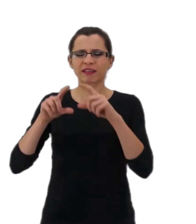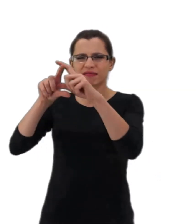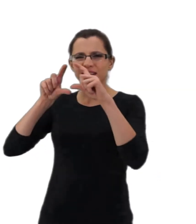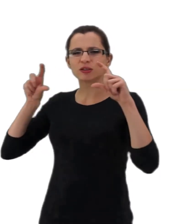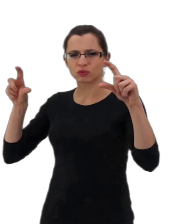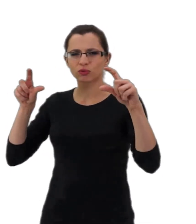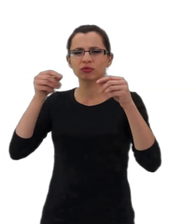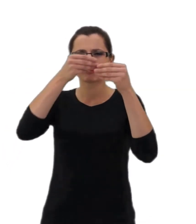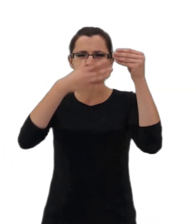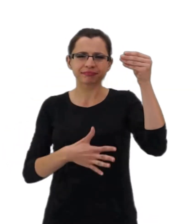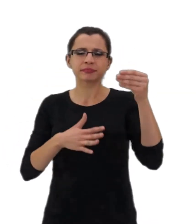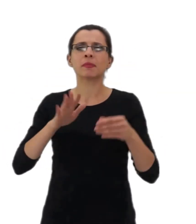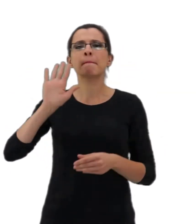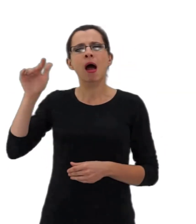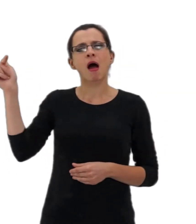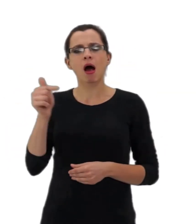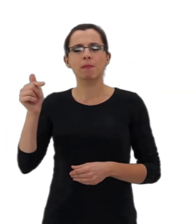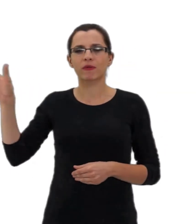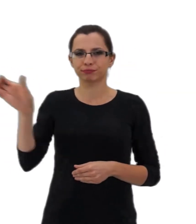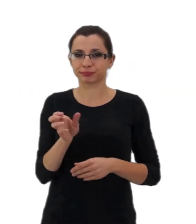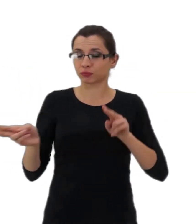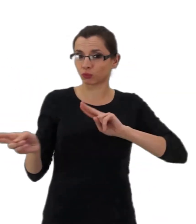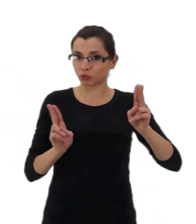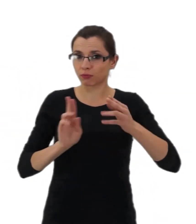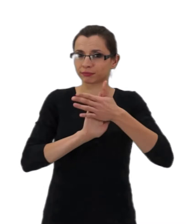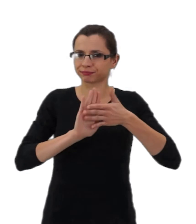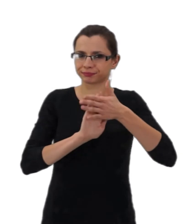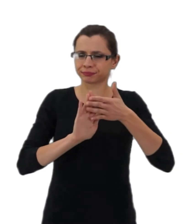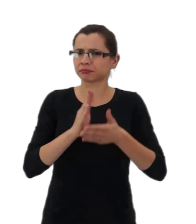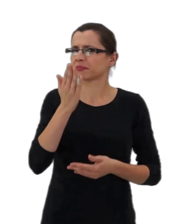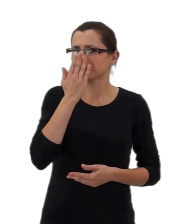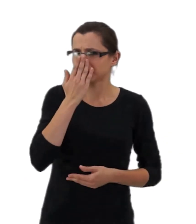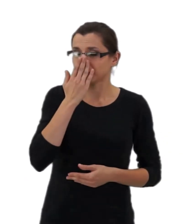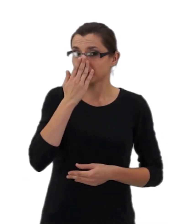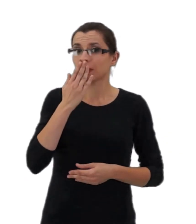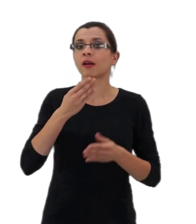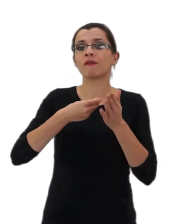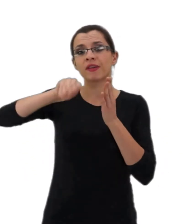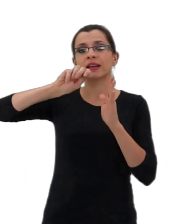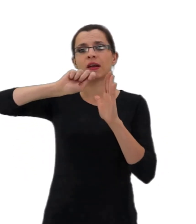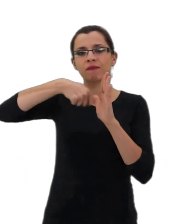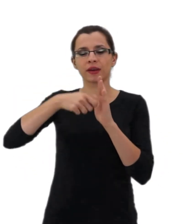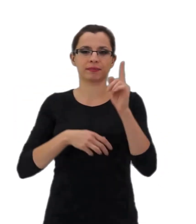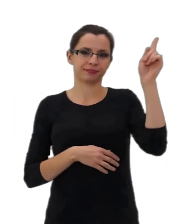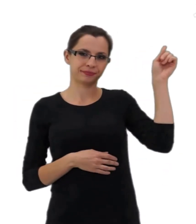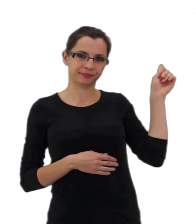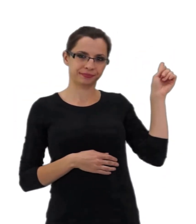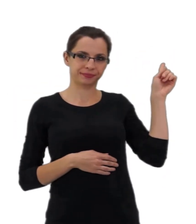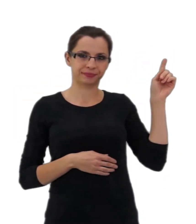Ustawa zobowiązuje wybrane urzędy do zapewnienia tłumacza PJM osobom głuchym. Jakie Instytucje muszą zapewnić tłumacza? Tego dowiesz się w tym filmie.